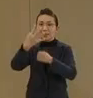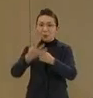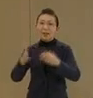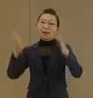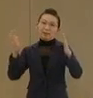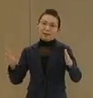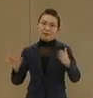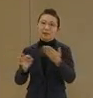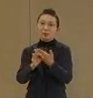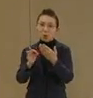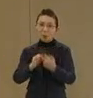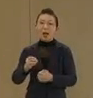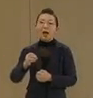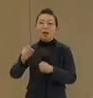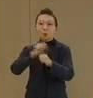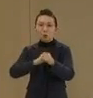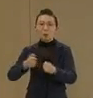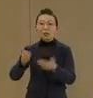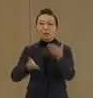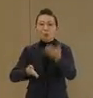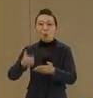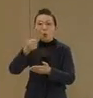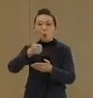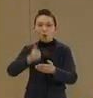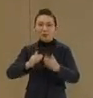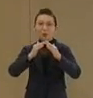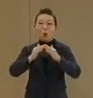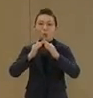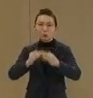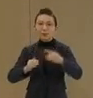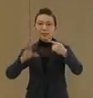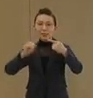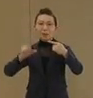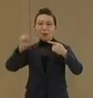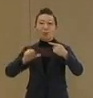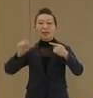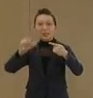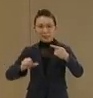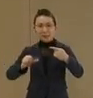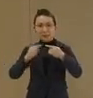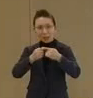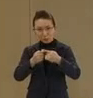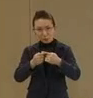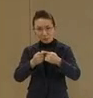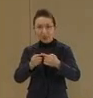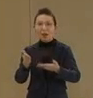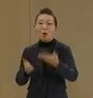特別養護老人ホーム を1万5000人分 保育園を2万人分作ります